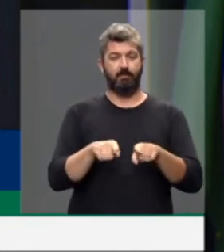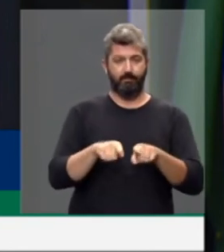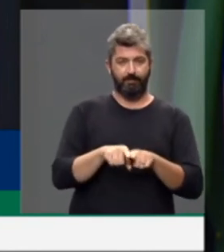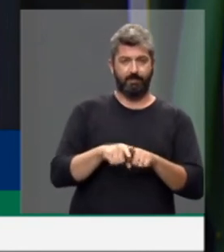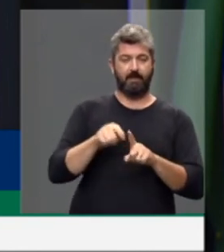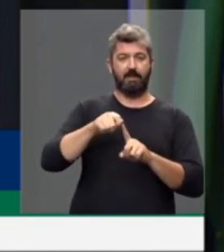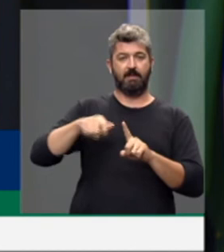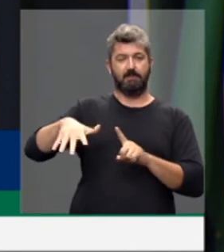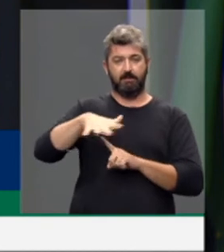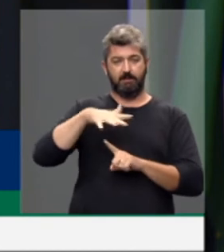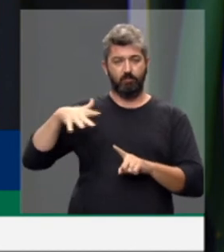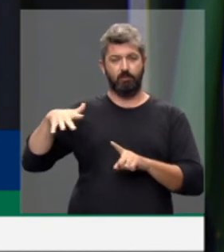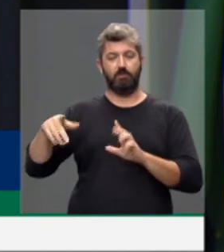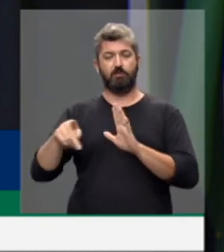RECURSOS RELACIONADOS A COVID, NESSE SENTIDO, ACATANDO A